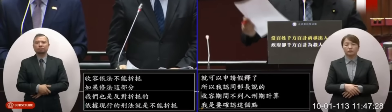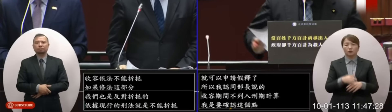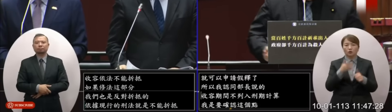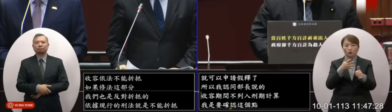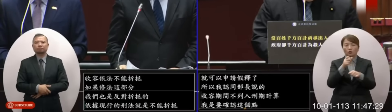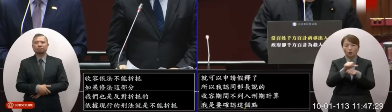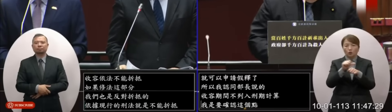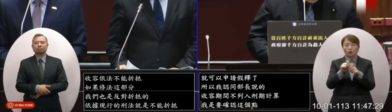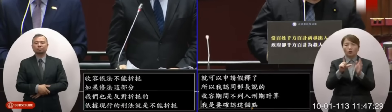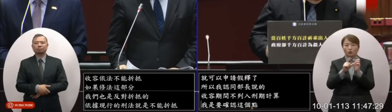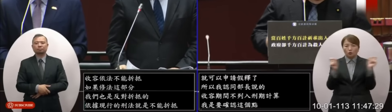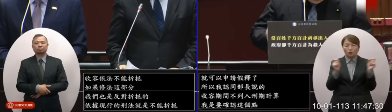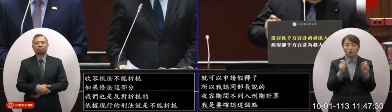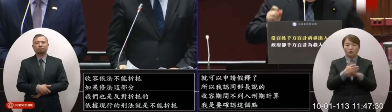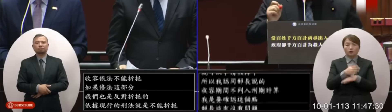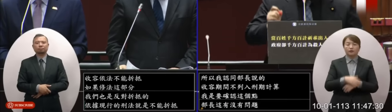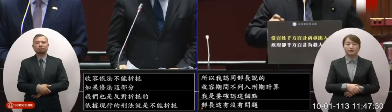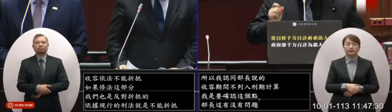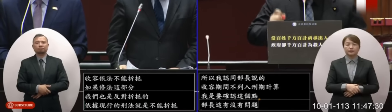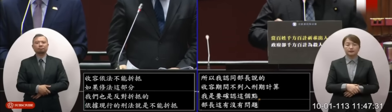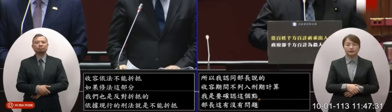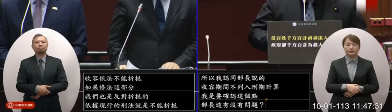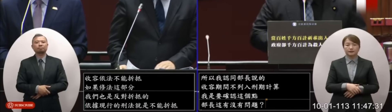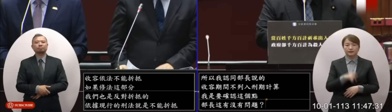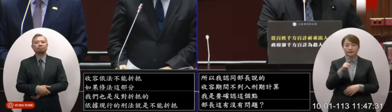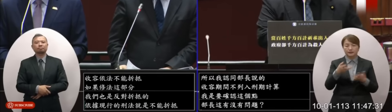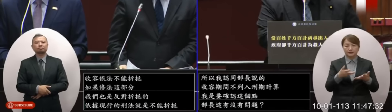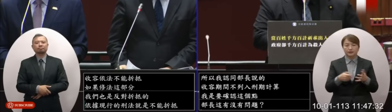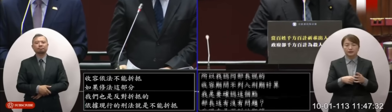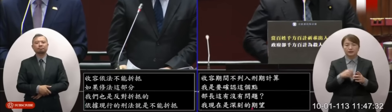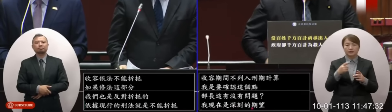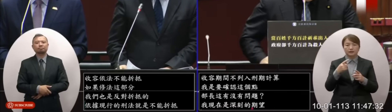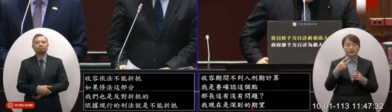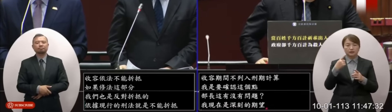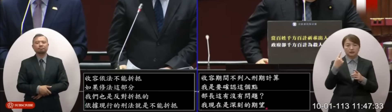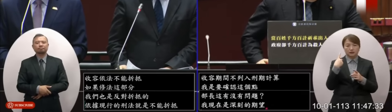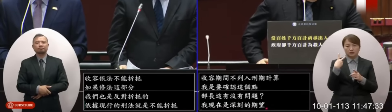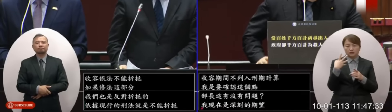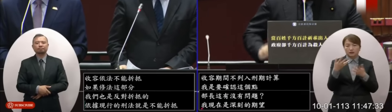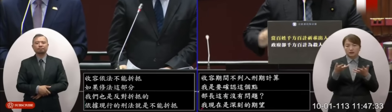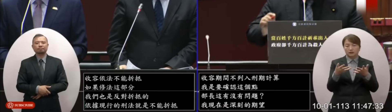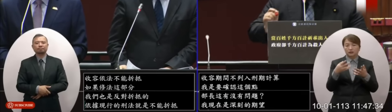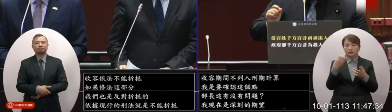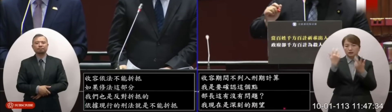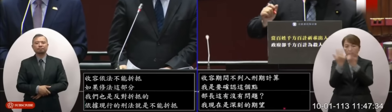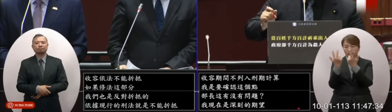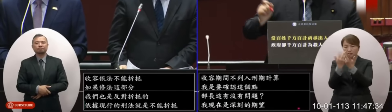那花太多時間了 我希望一件事情呢 因為這幾天那個 新北割喉案那個楊爸爸